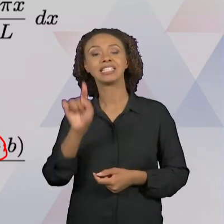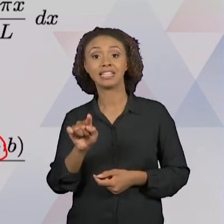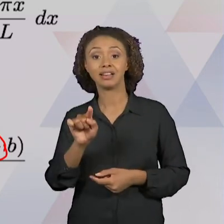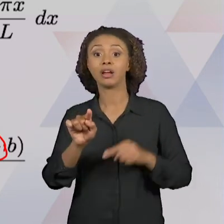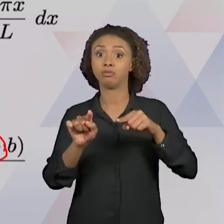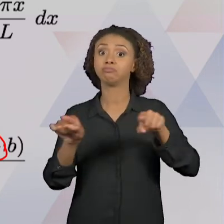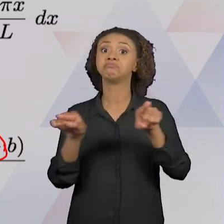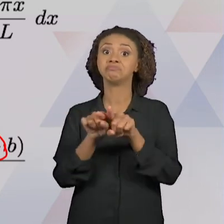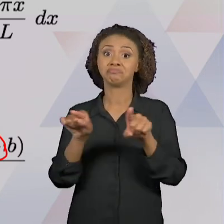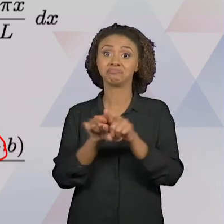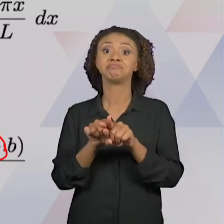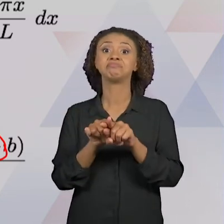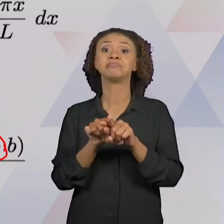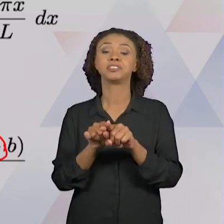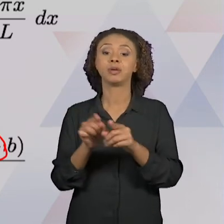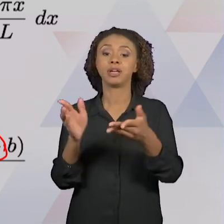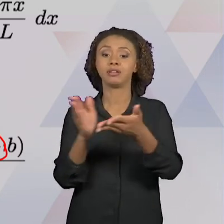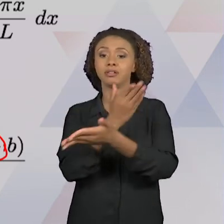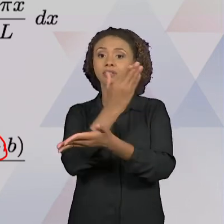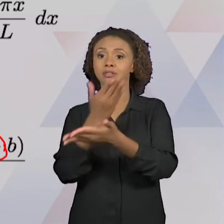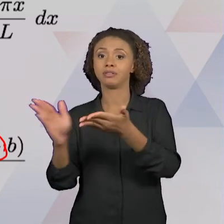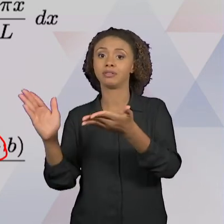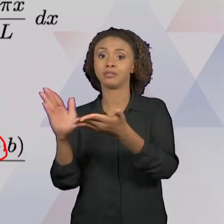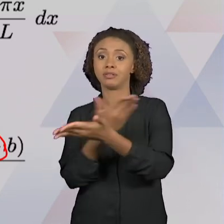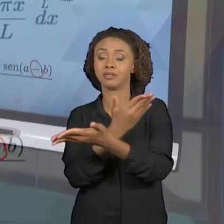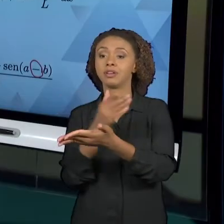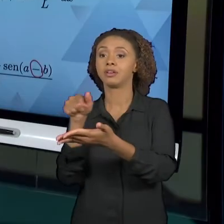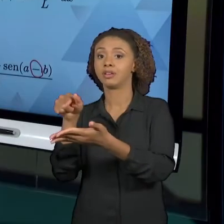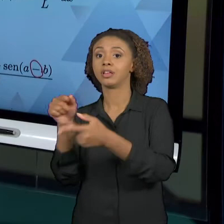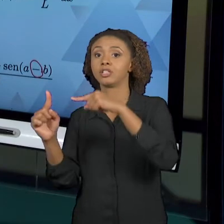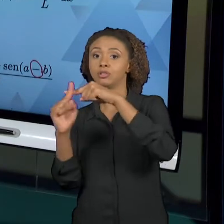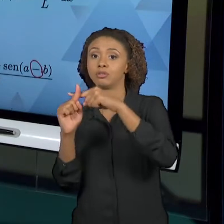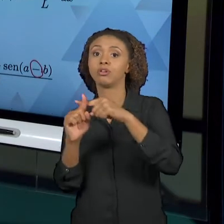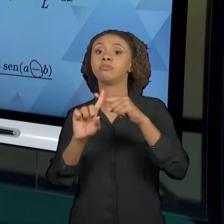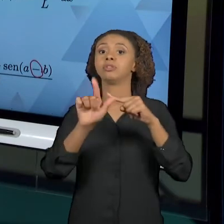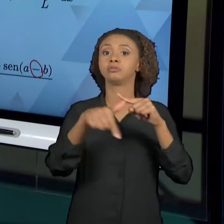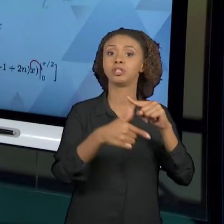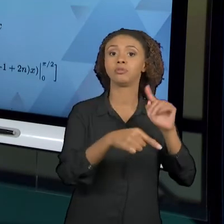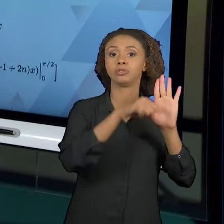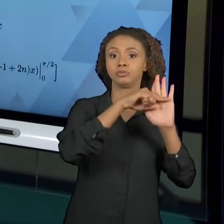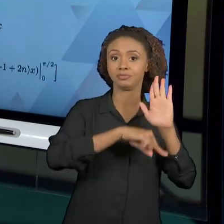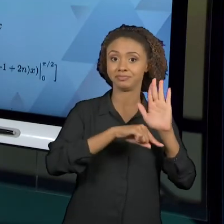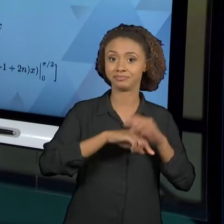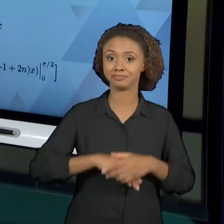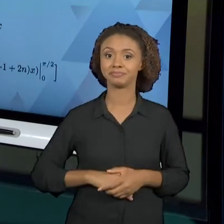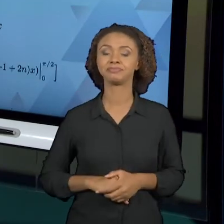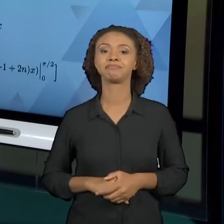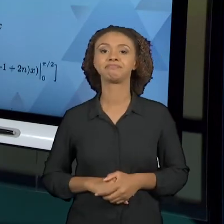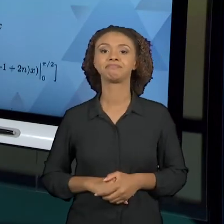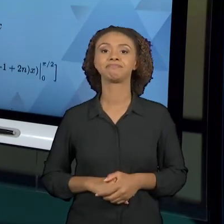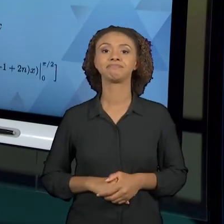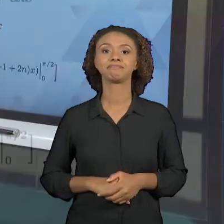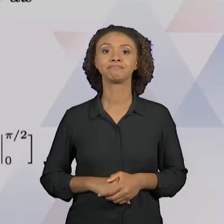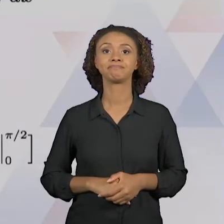PRIMEIRA DA SOMA E DEPOIS DA SUBTRAÇÃO. ENTÃO É ISSO QUE A GENTE FAZ, AQUI ESTÁ A INTEGRAL, COM